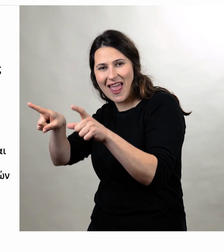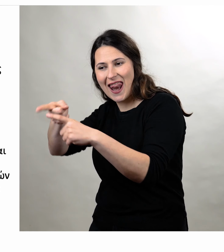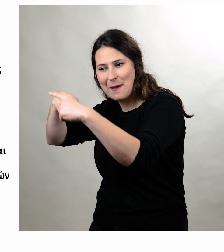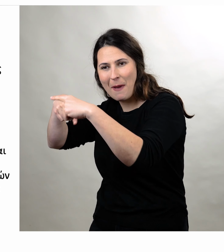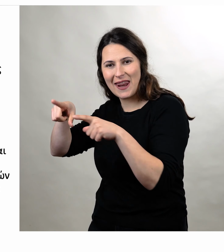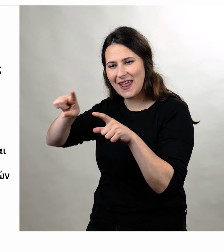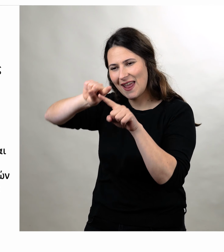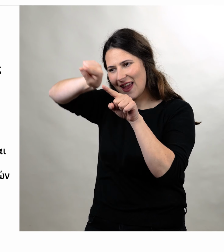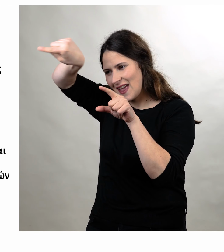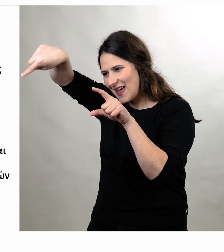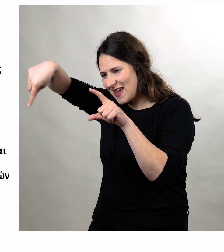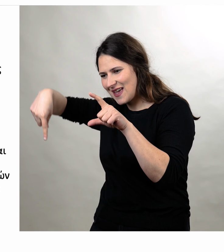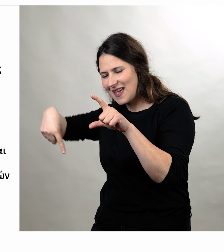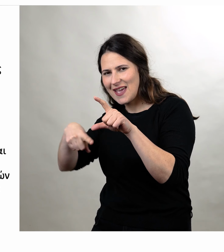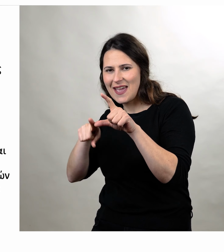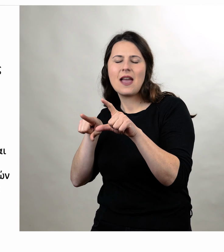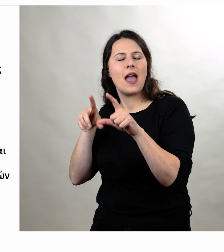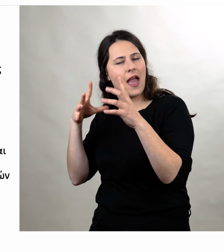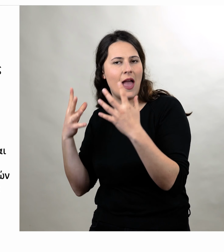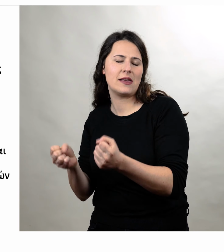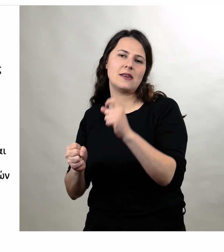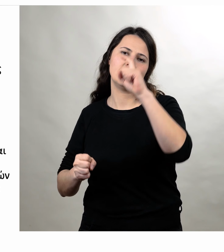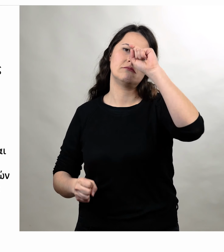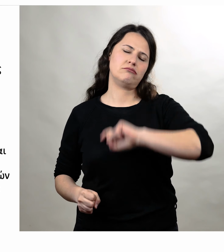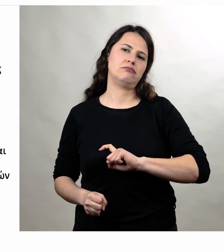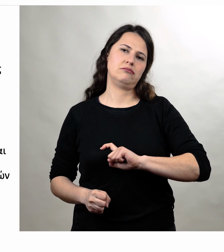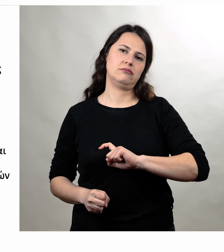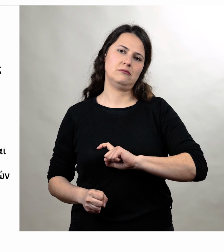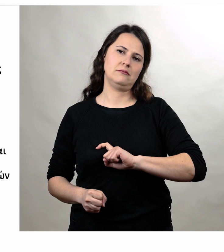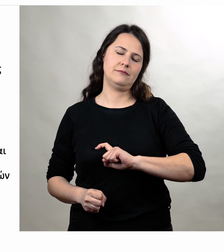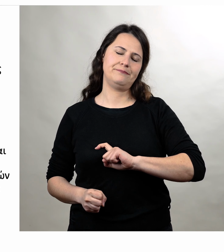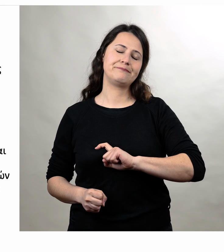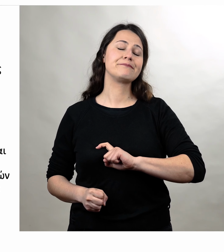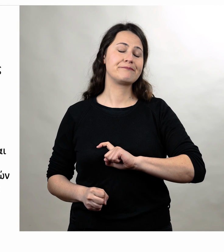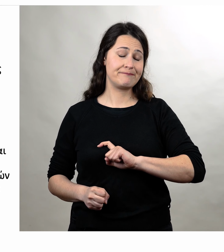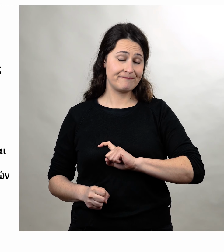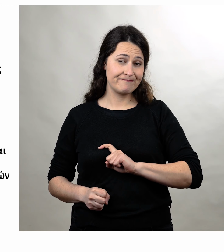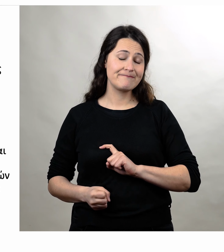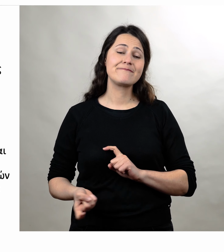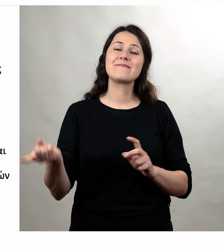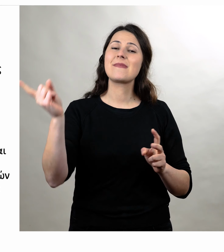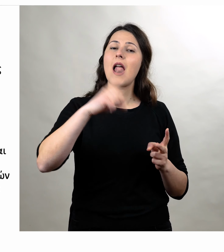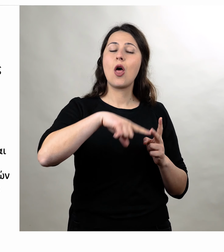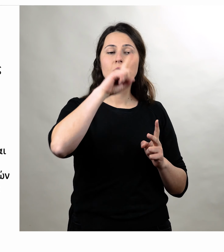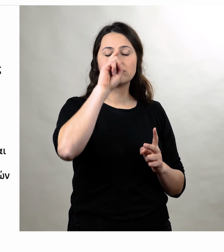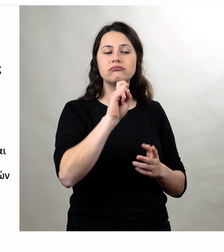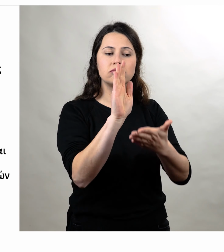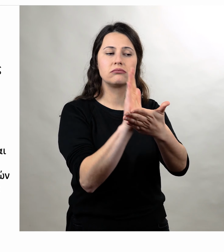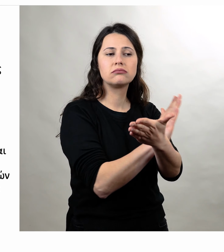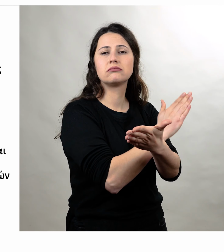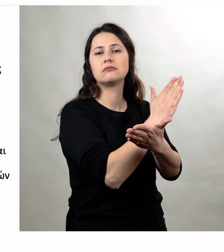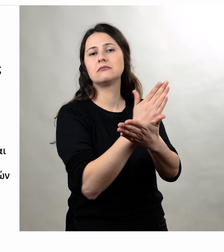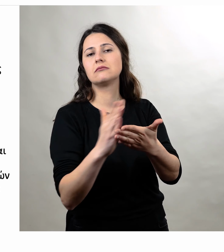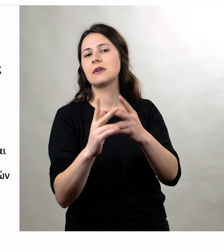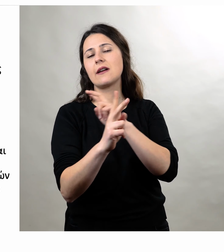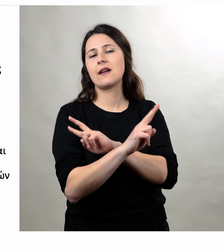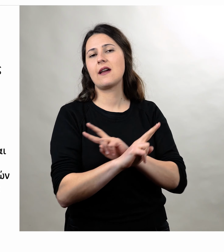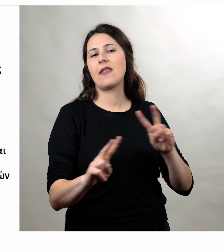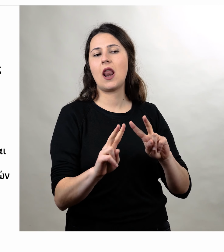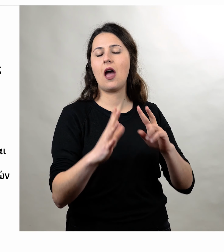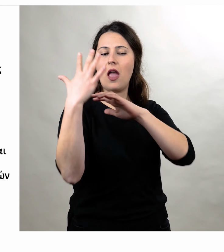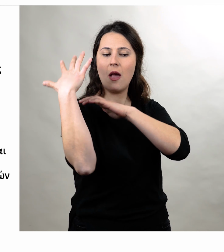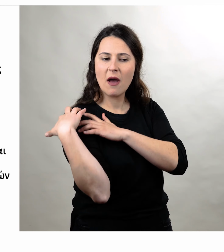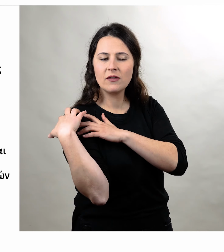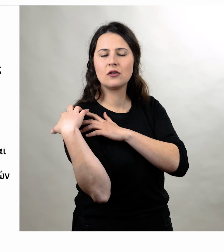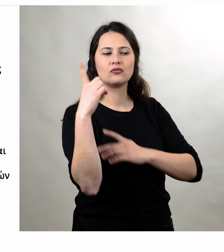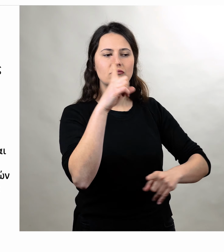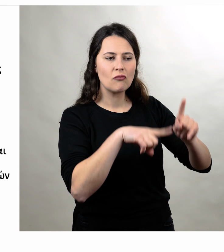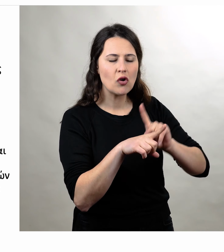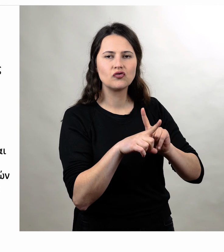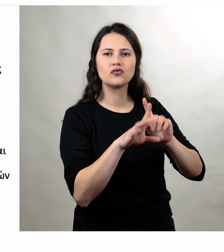Θα πρέπει να καθοριστούν ξεχωριστές αρμοδιότητες μεταξύ διαφορετικών κυβερνητικών αρχών.